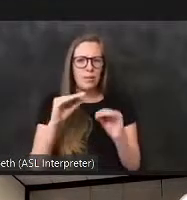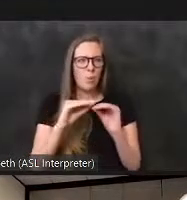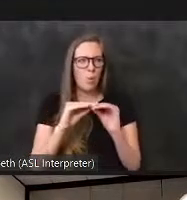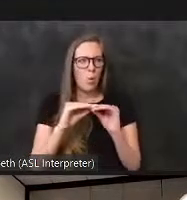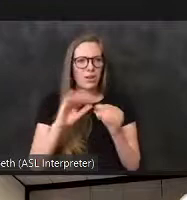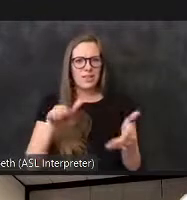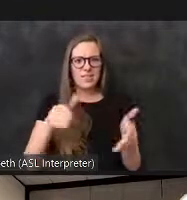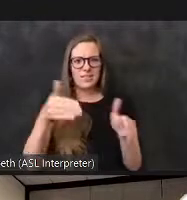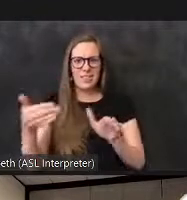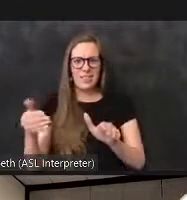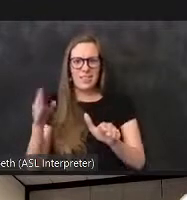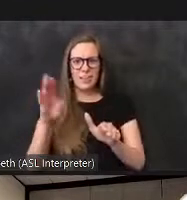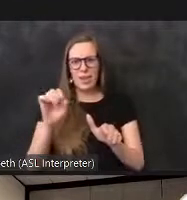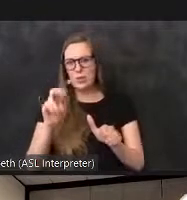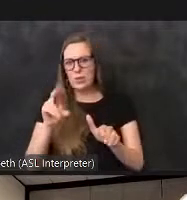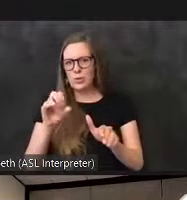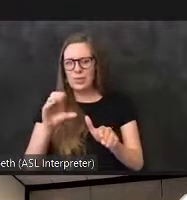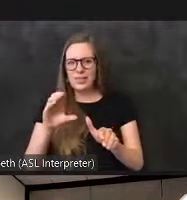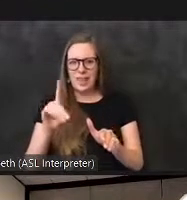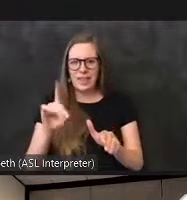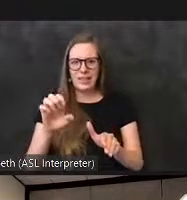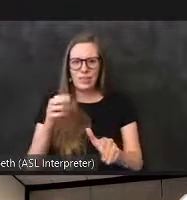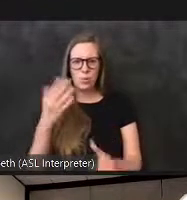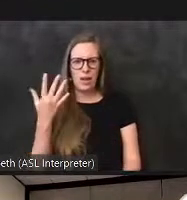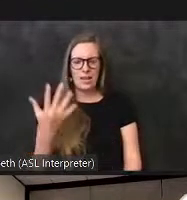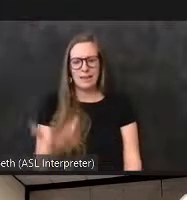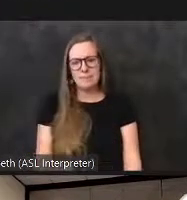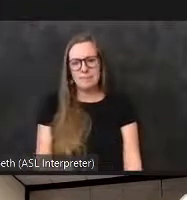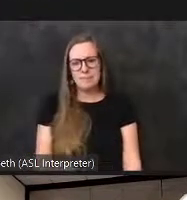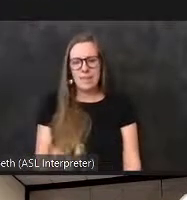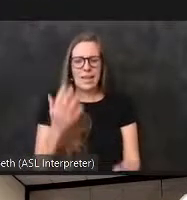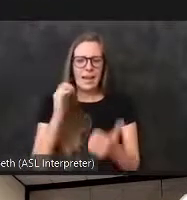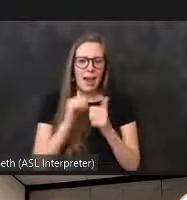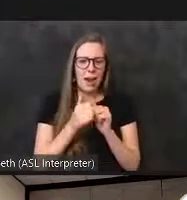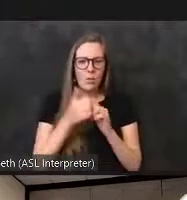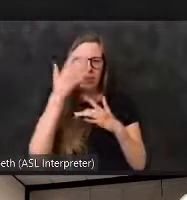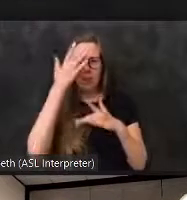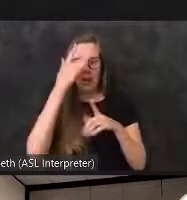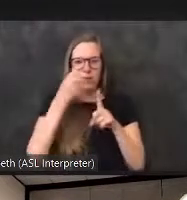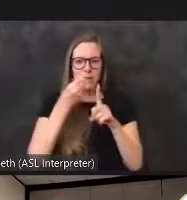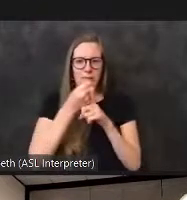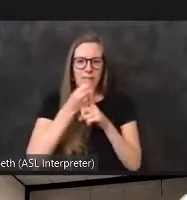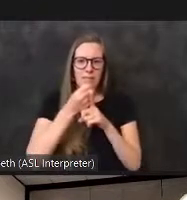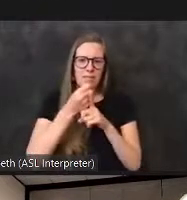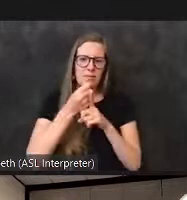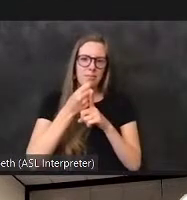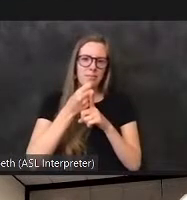esto, tal vez tenia puede haber impacto del virus esta teniendo en esa población.